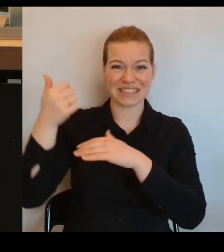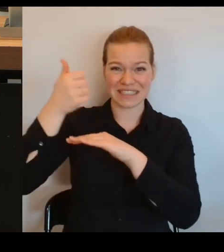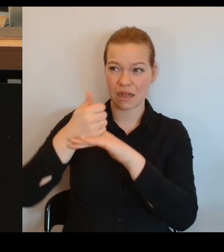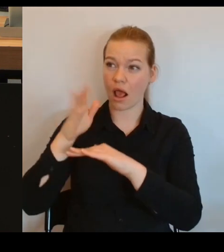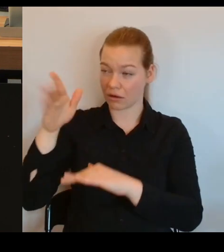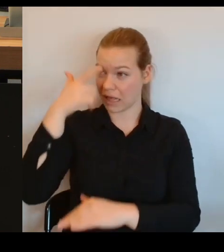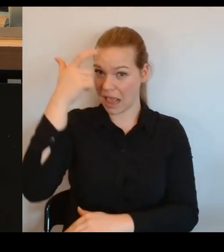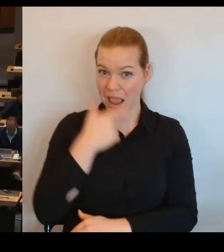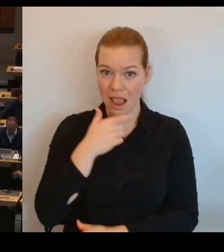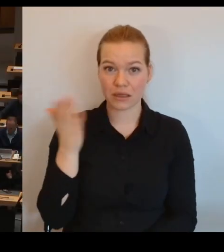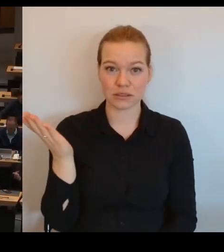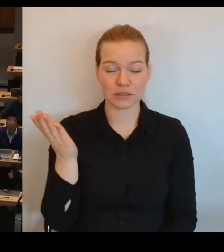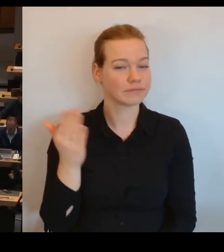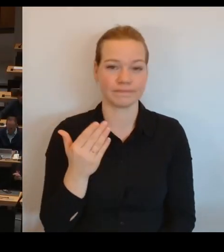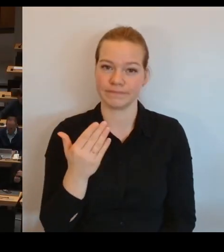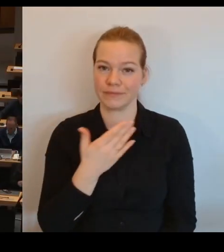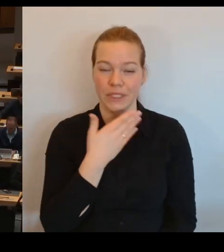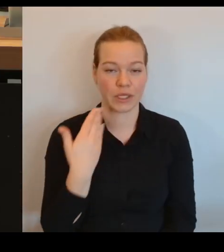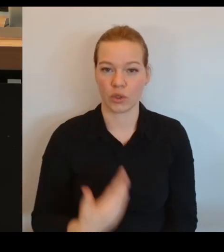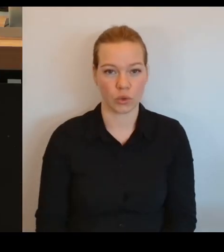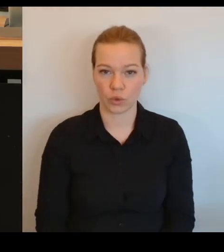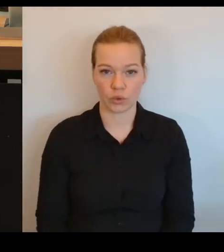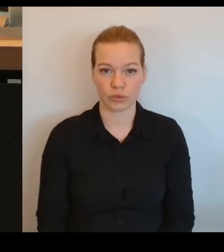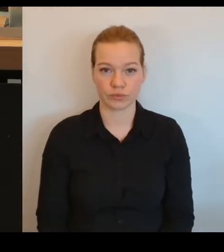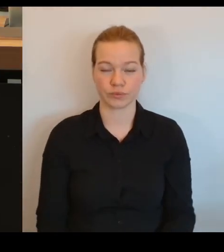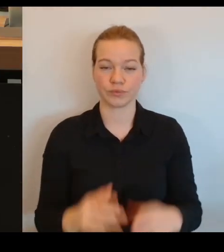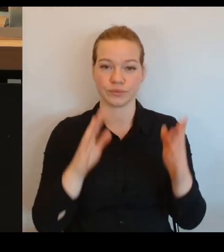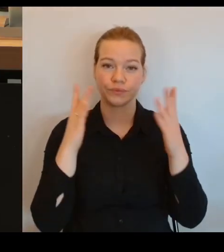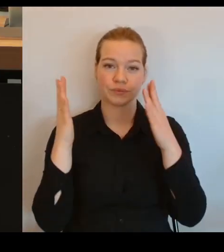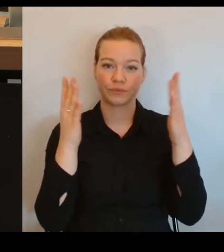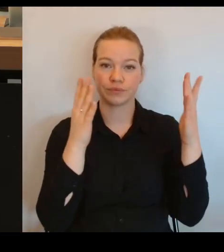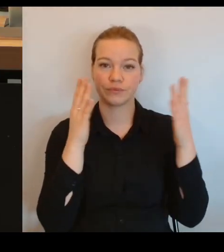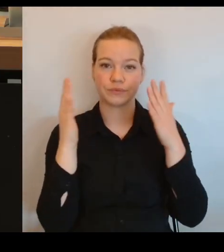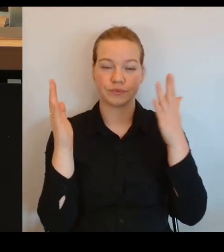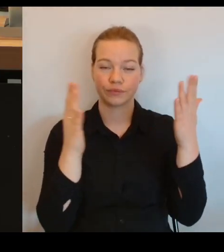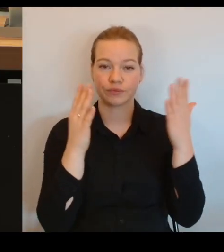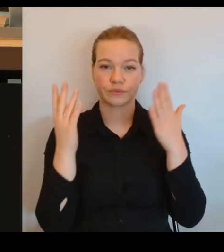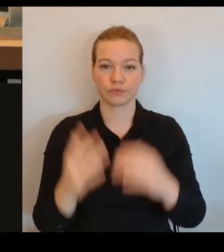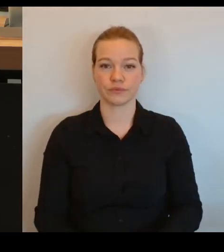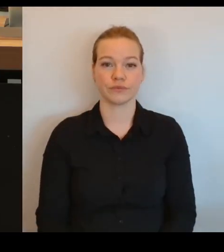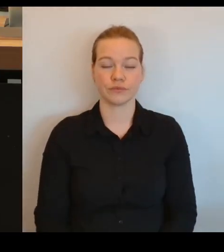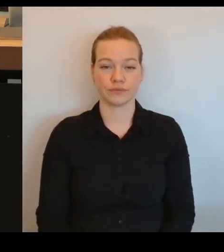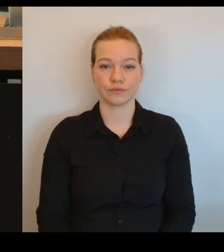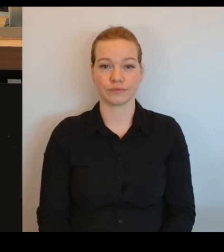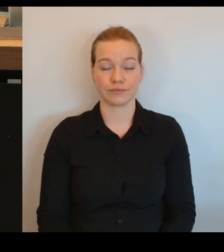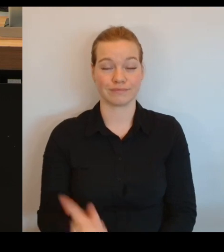wir, wir erwarten, wir erwarten das nicht zuletzt als Zeichen des Respekts für die Kolleginnen und Kollegen, die den Bus